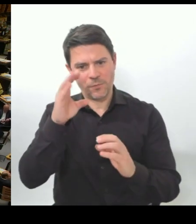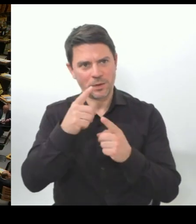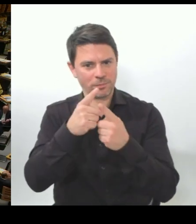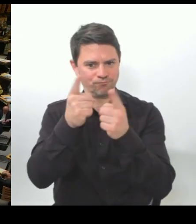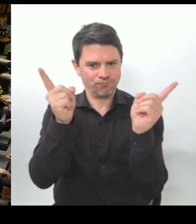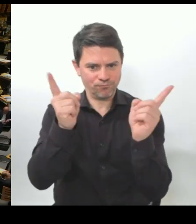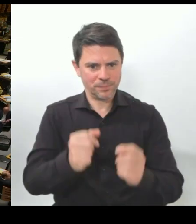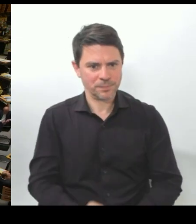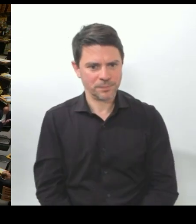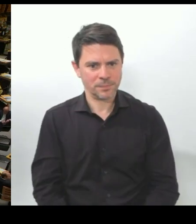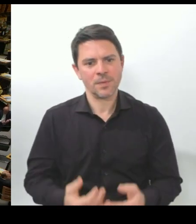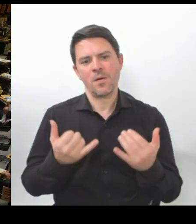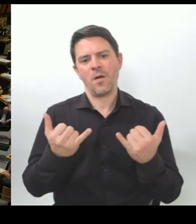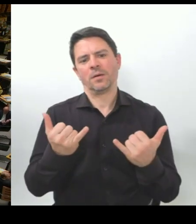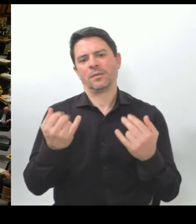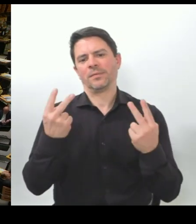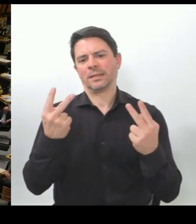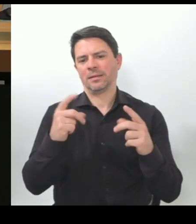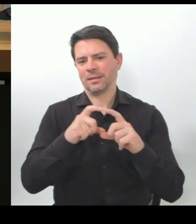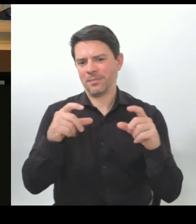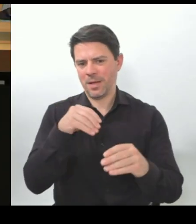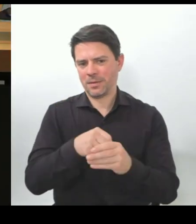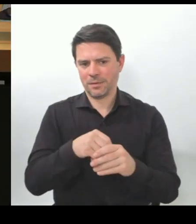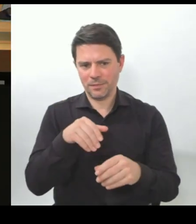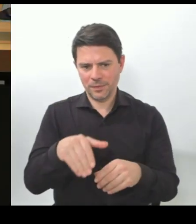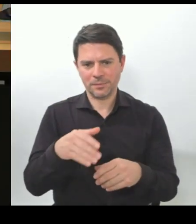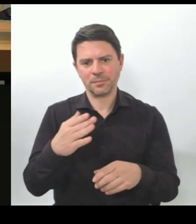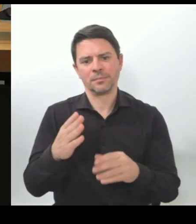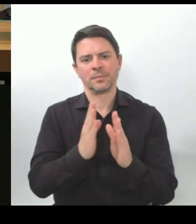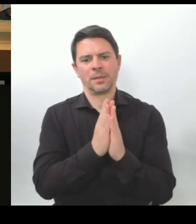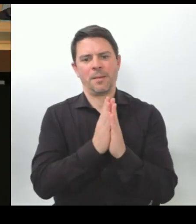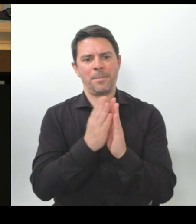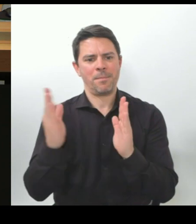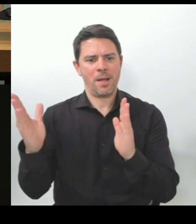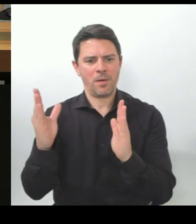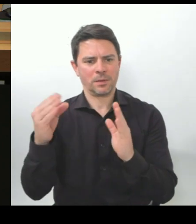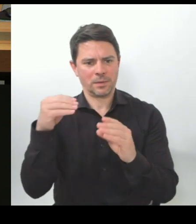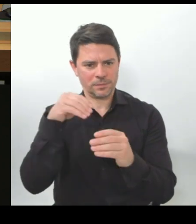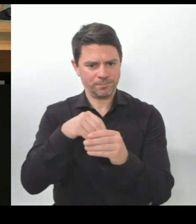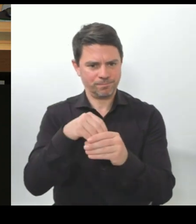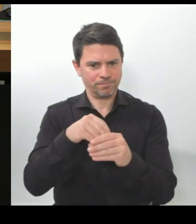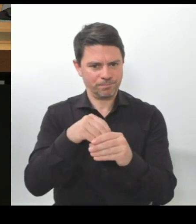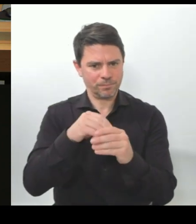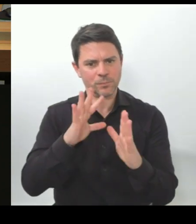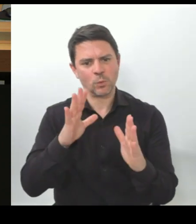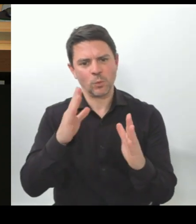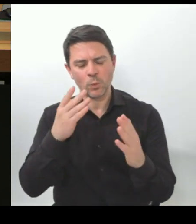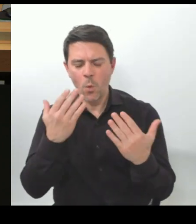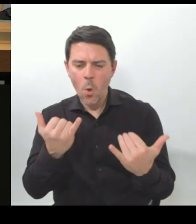Charlottenburg oder Wedding befinden. Bibliotheken sind schon längst die meist genutzten Kultur Orte Berlins.